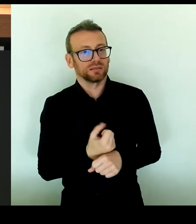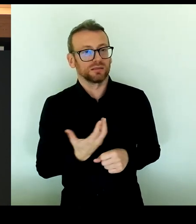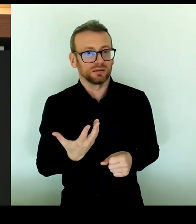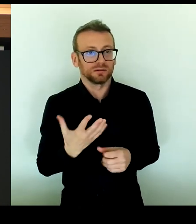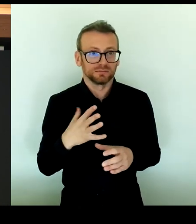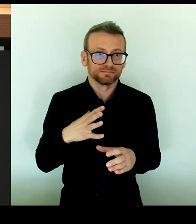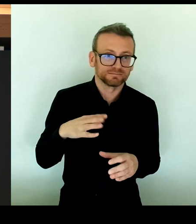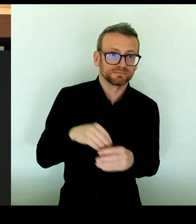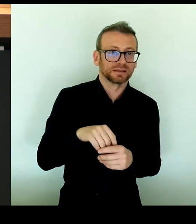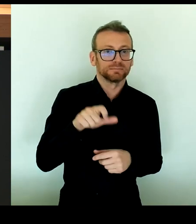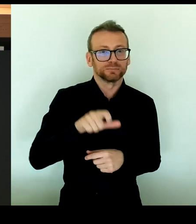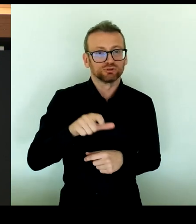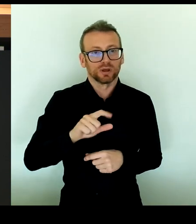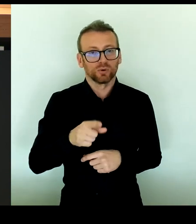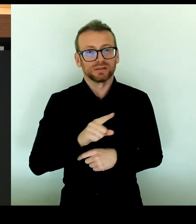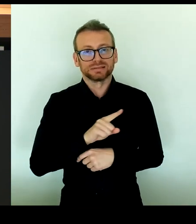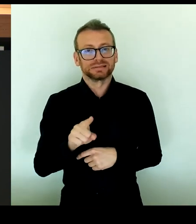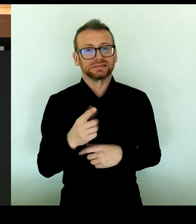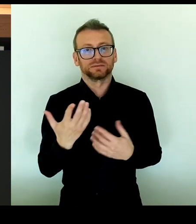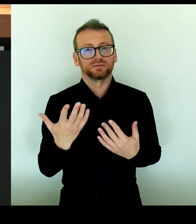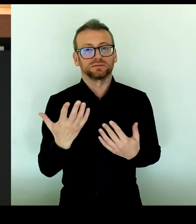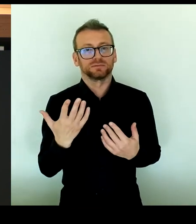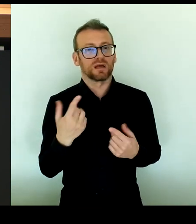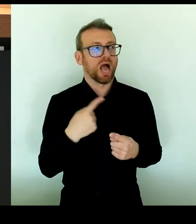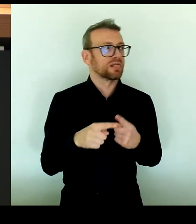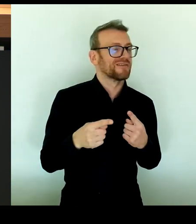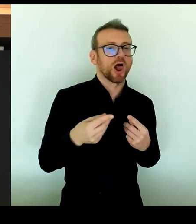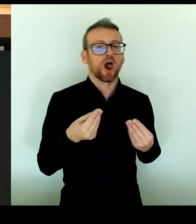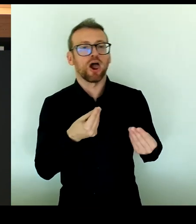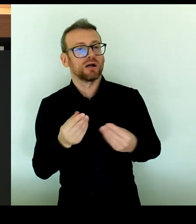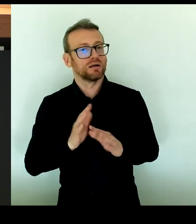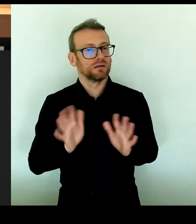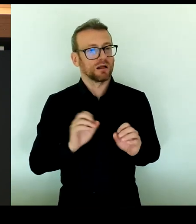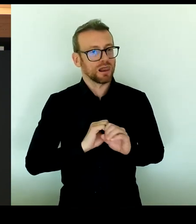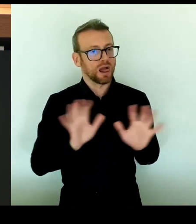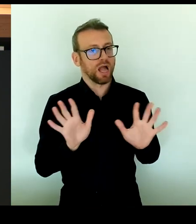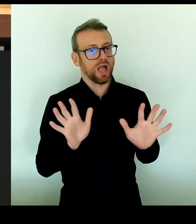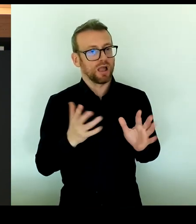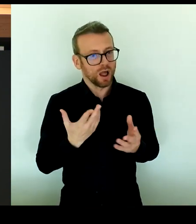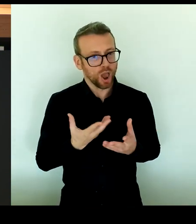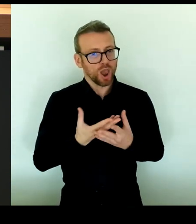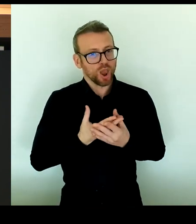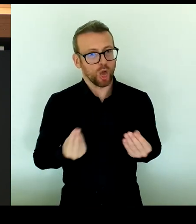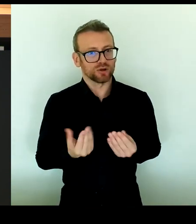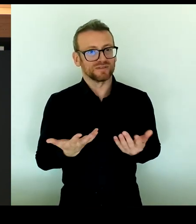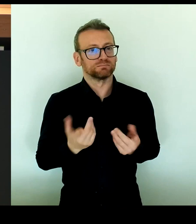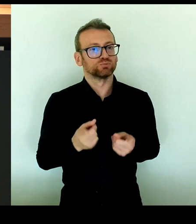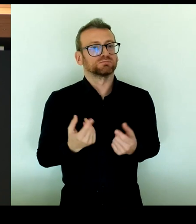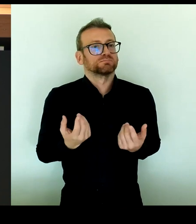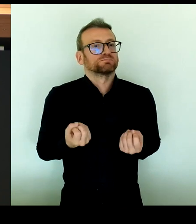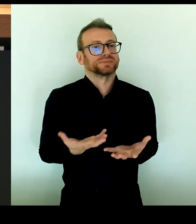der Kollegin Frau Billig zu? (Rednerwechsel) wegen mir gerne. Bitte schön verbilligen. Ja, Vielen Dank, Herr Kraft. Ich bin sehr angenehm